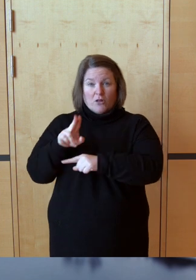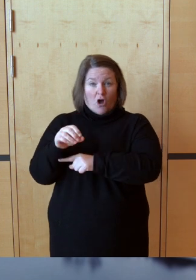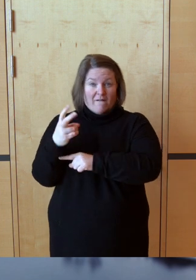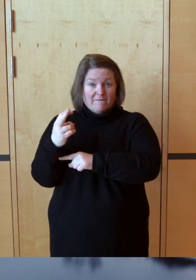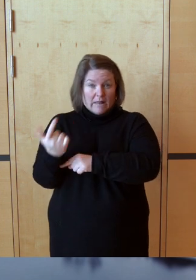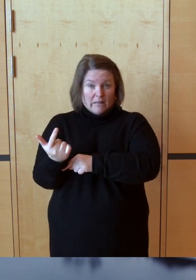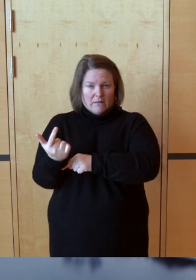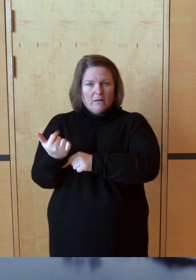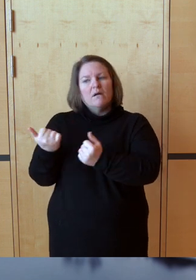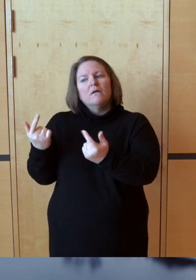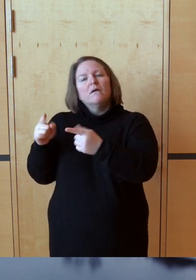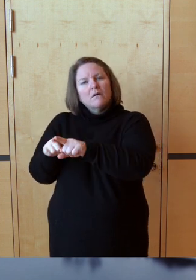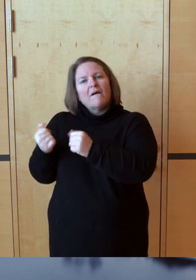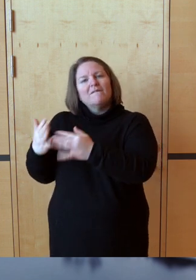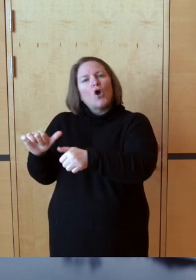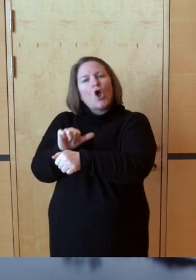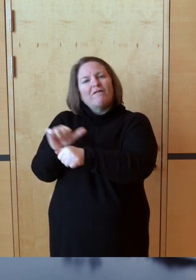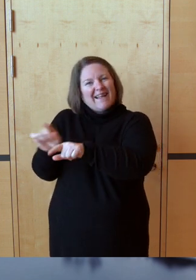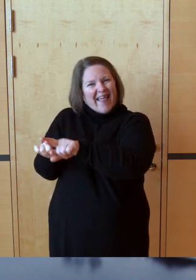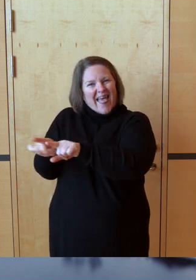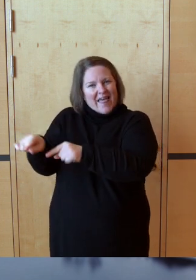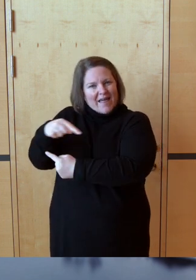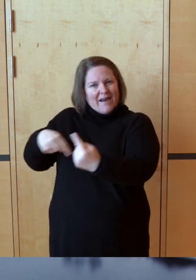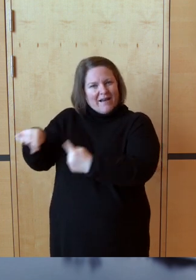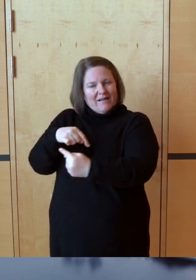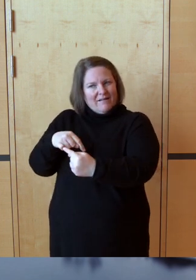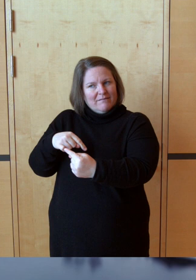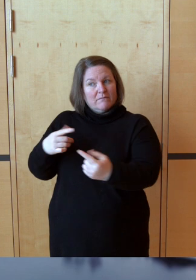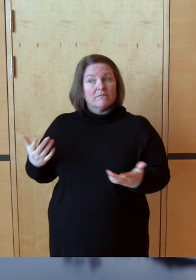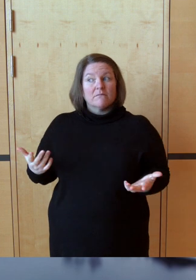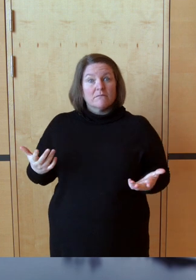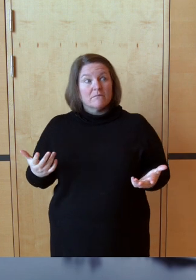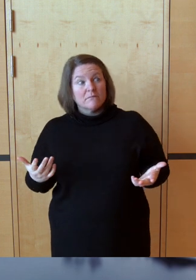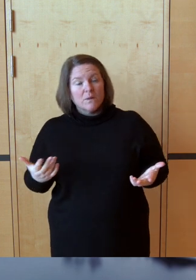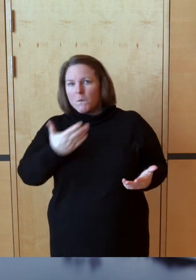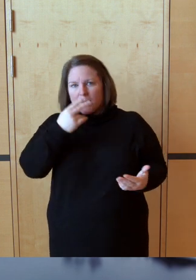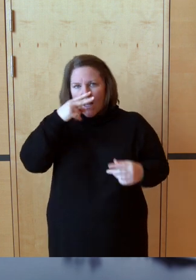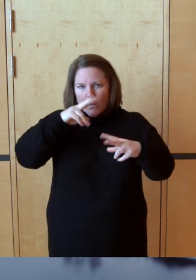Det senaste har du inte sett någon utredning gång Och det ser vi fram emot det ska bli spännande